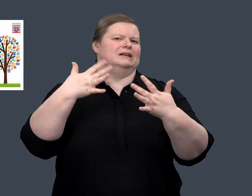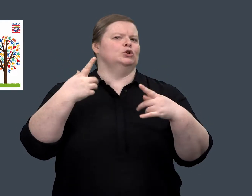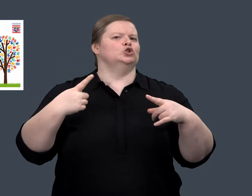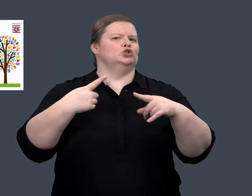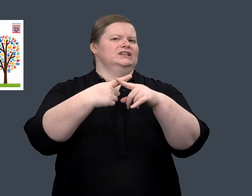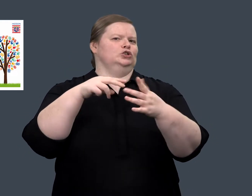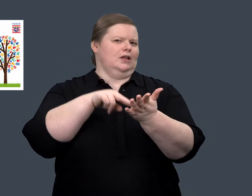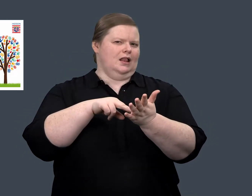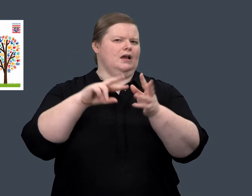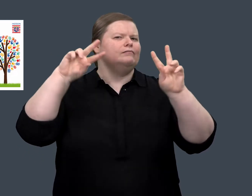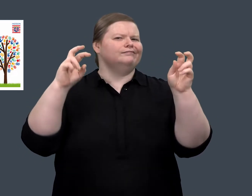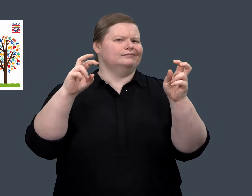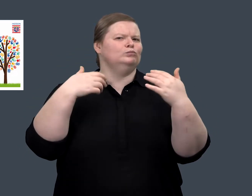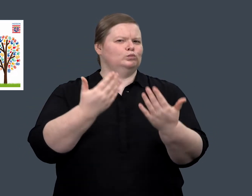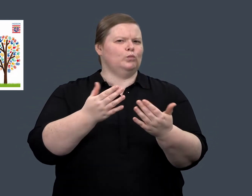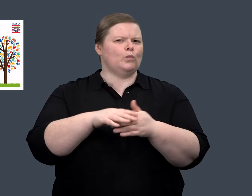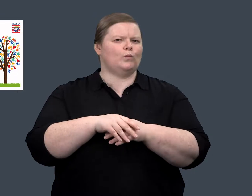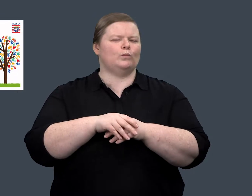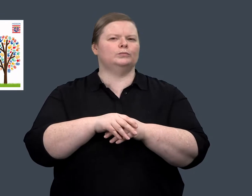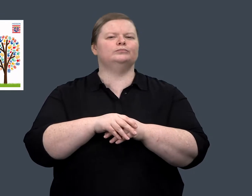im Hessischen Ministerium für Soziales und Integration